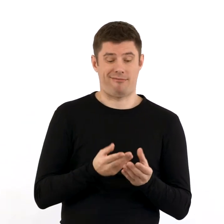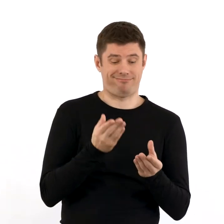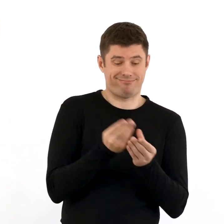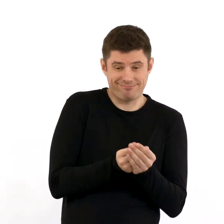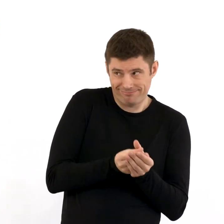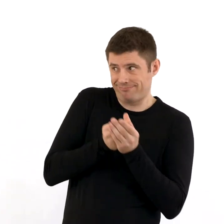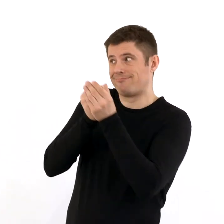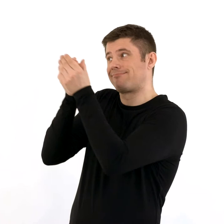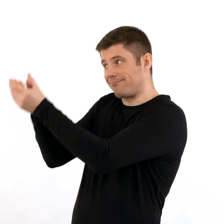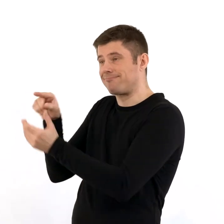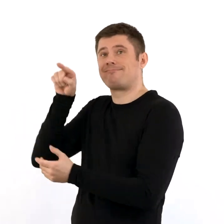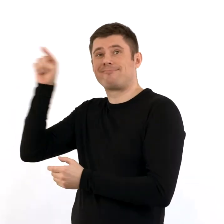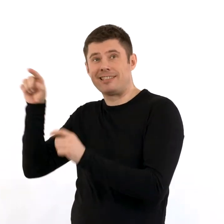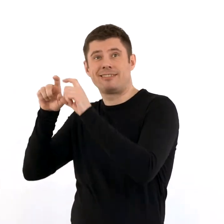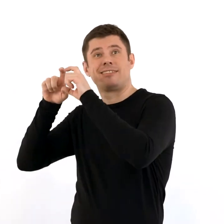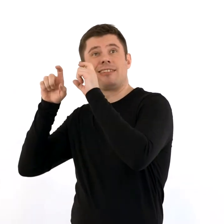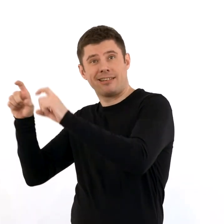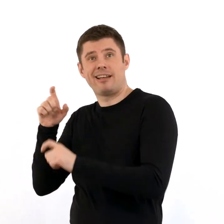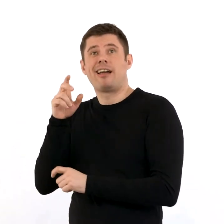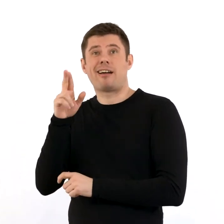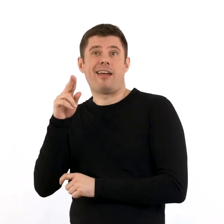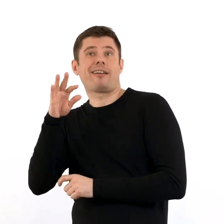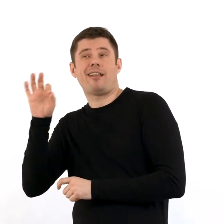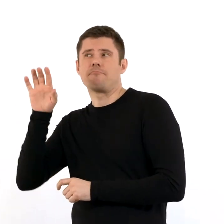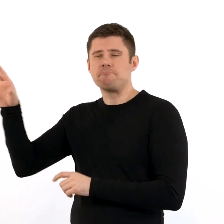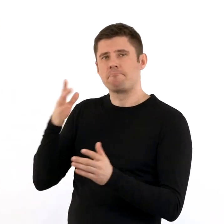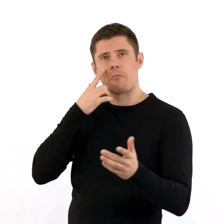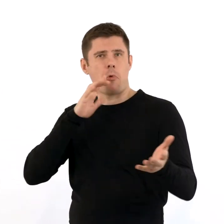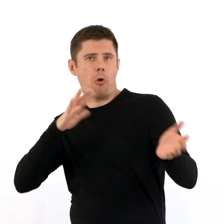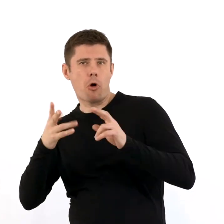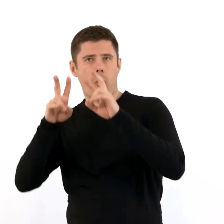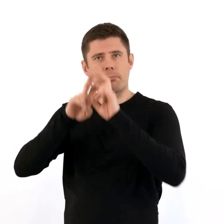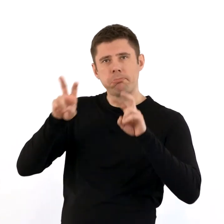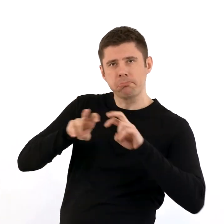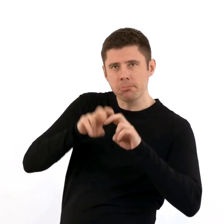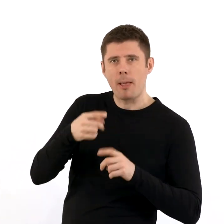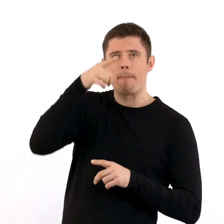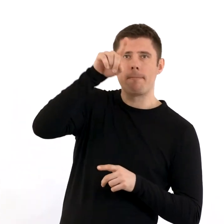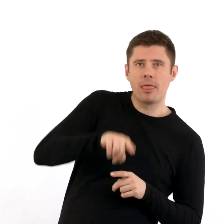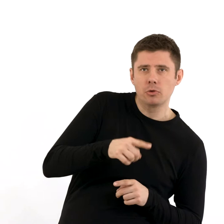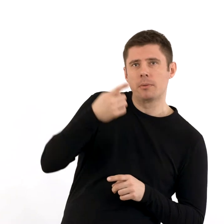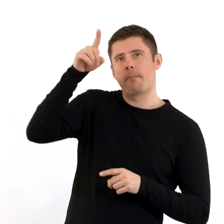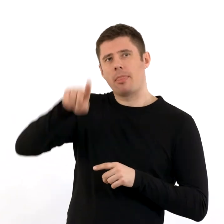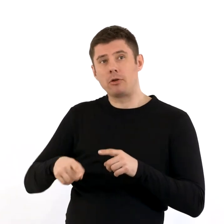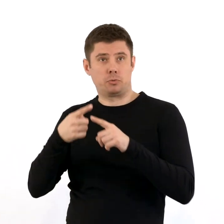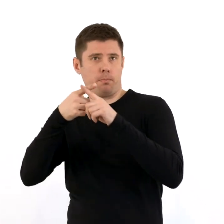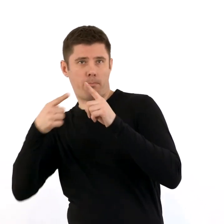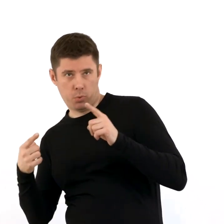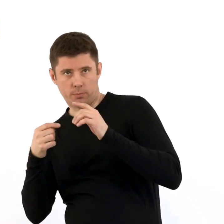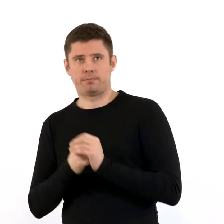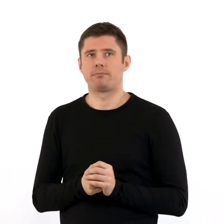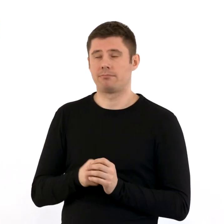Termin rozpatrzenia wniosku o rejestrację – średnio 1-1,5 miesiąca.